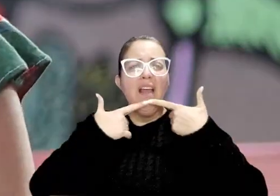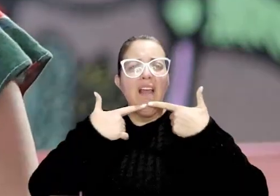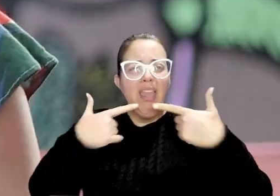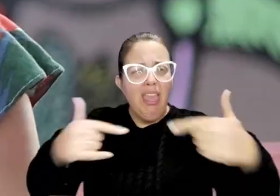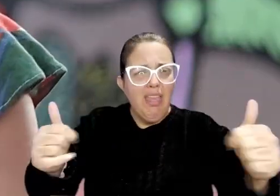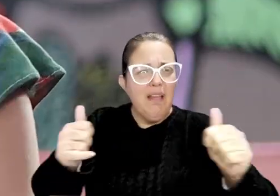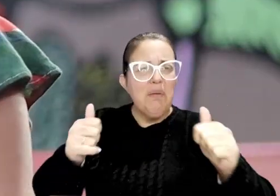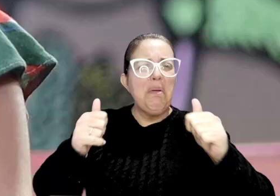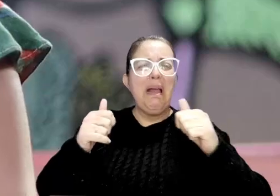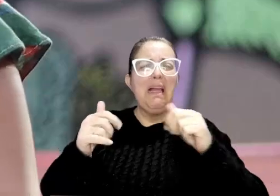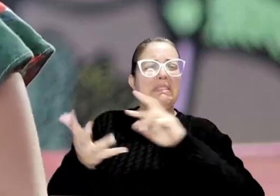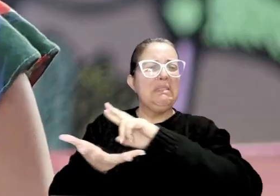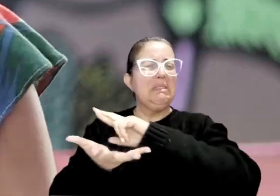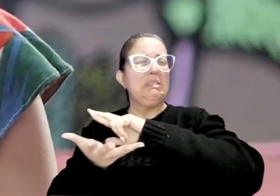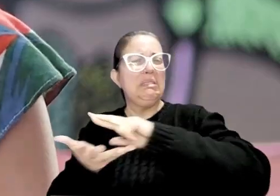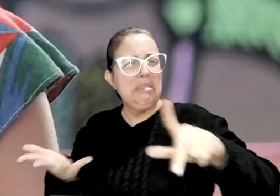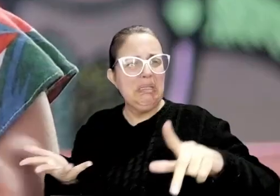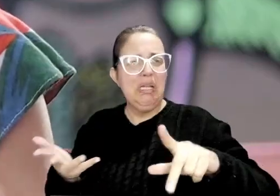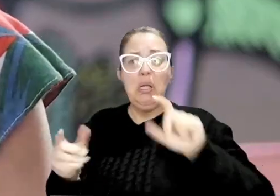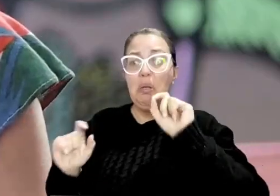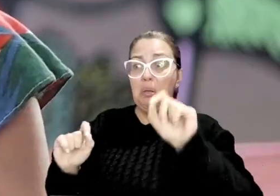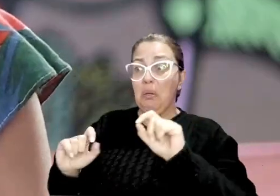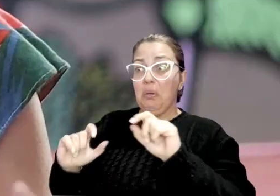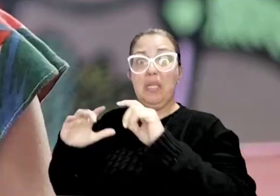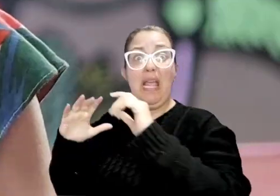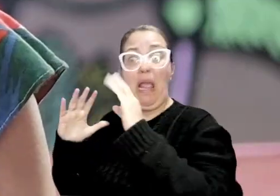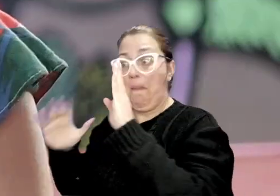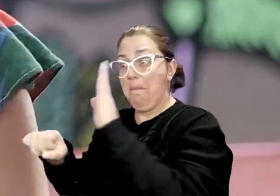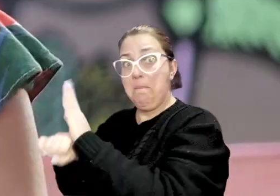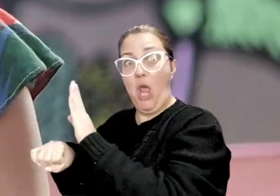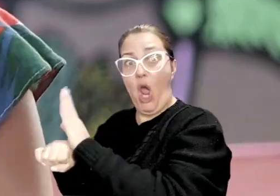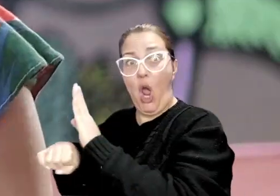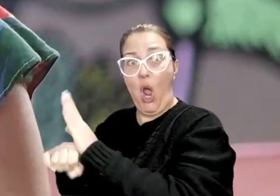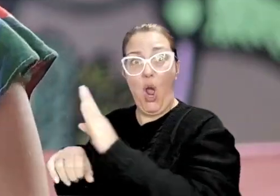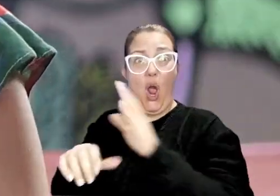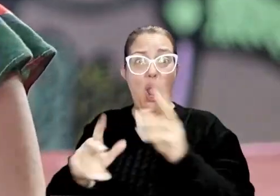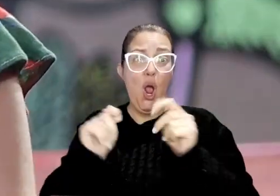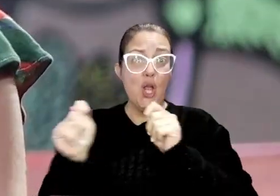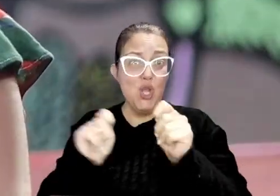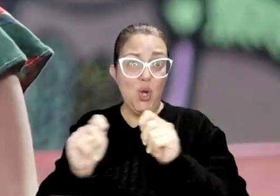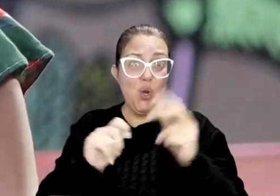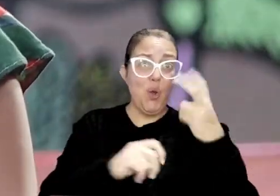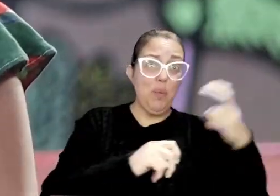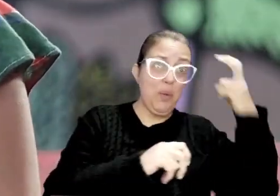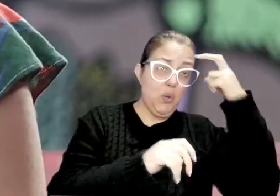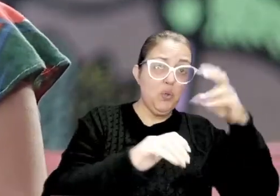biótico do do econômico do cultural fazendo né Essas diferenciações que não são que vão